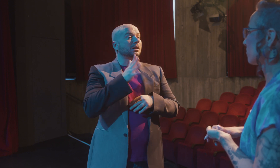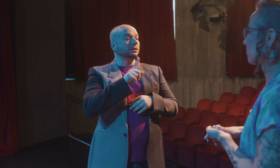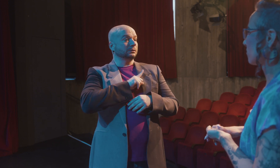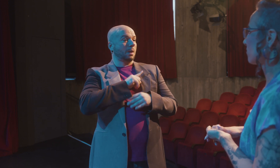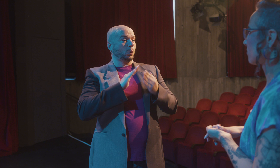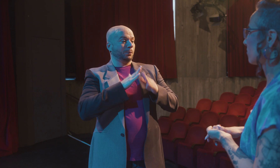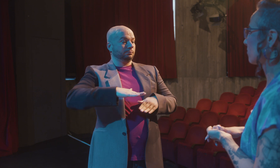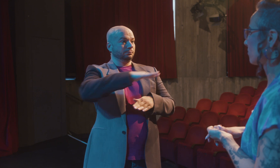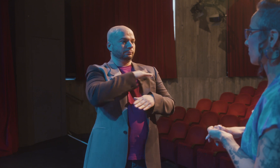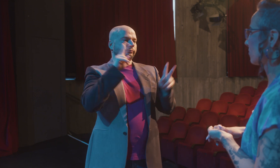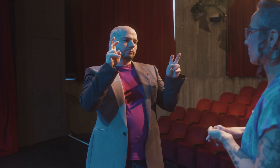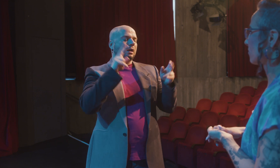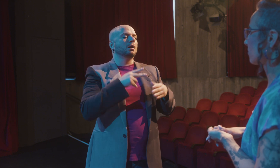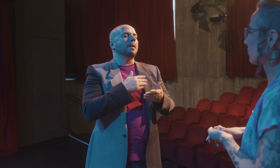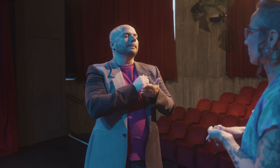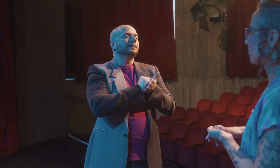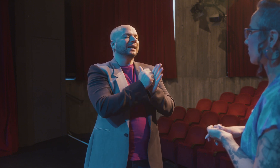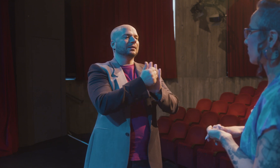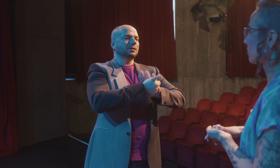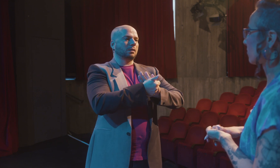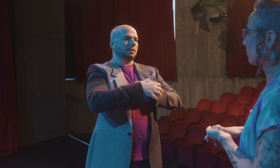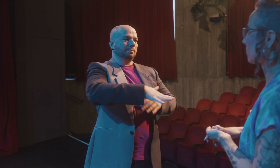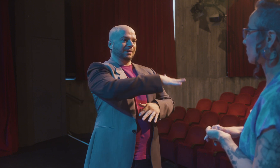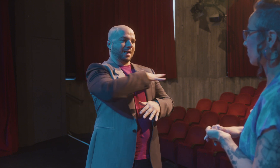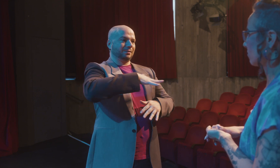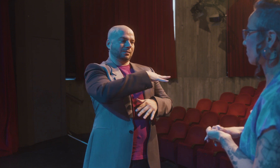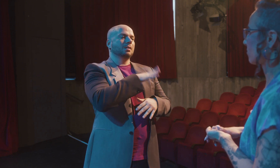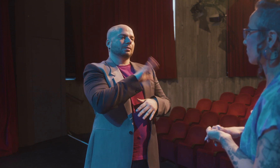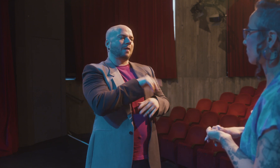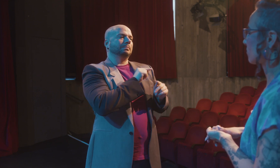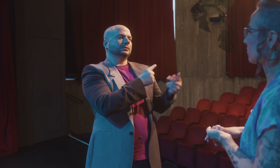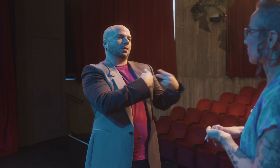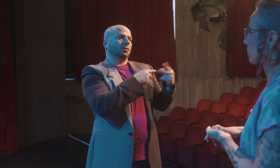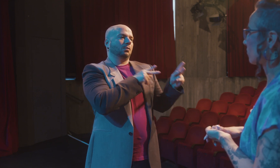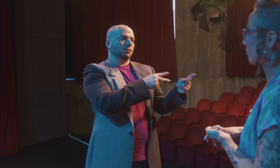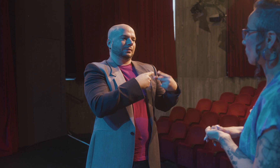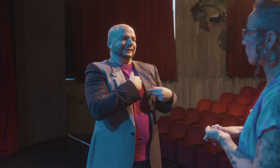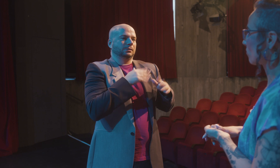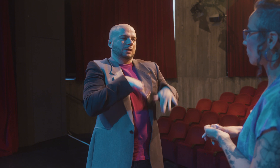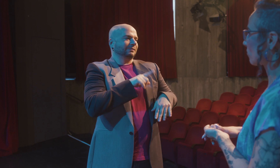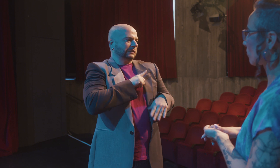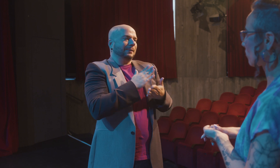Wir unter uns, als Behinderte, dürfen uns auch gegenseitig aufziehen.